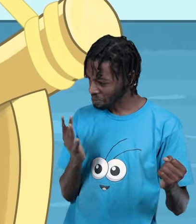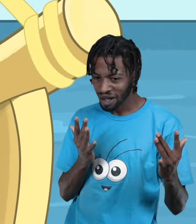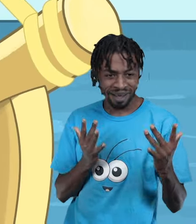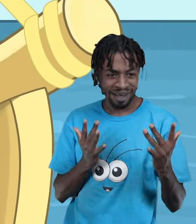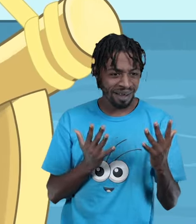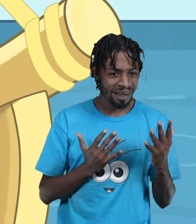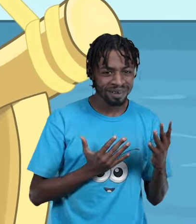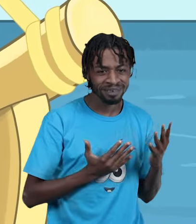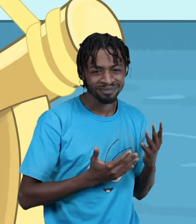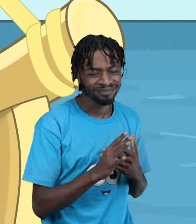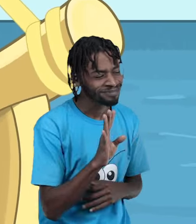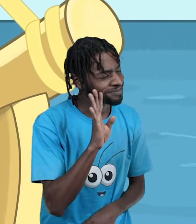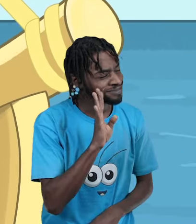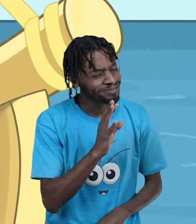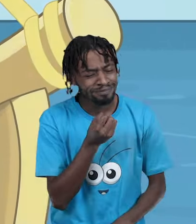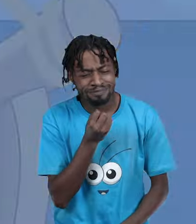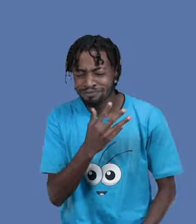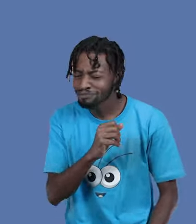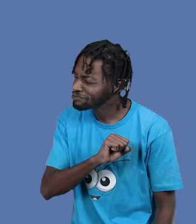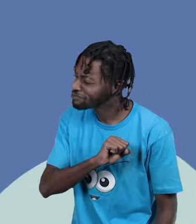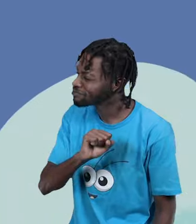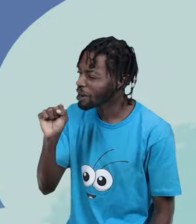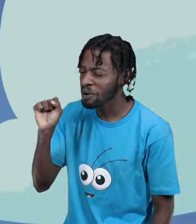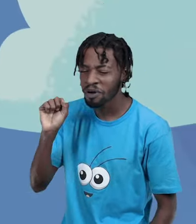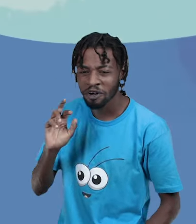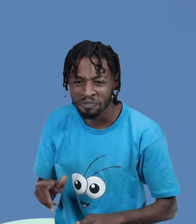E as diferenças Não existem mais